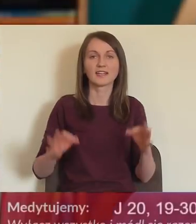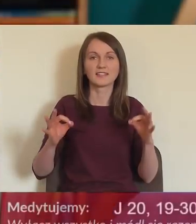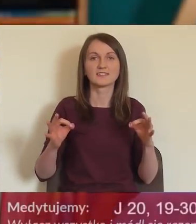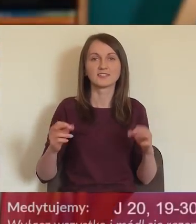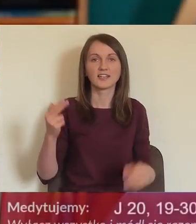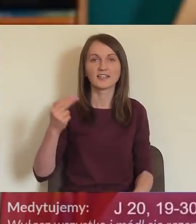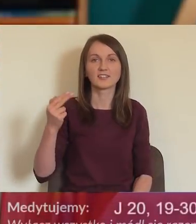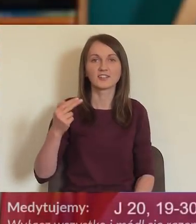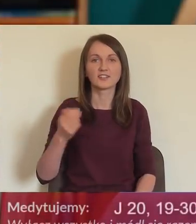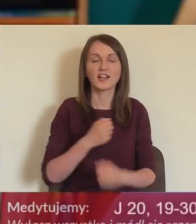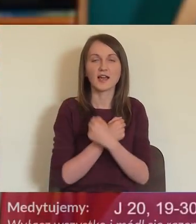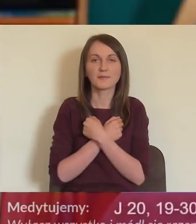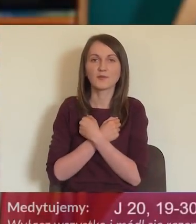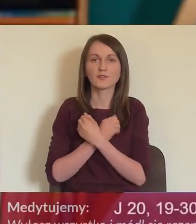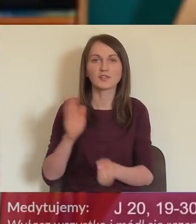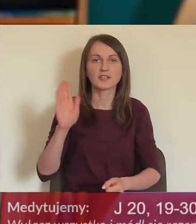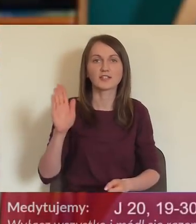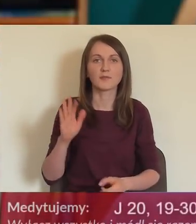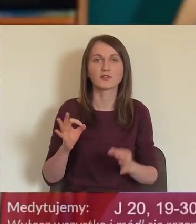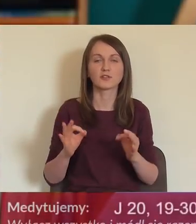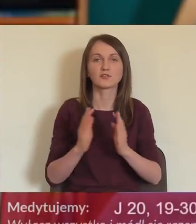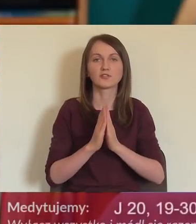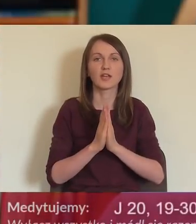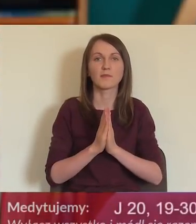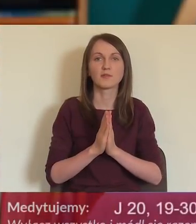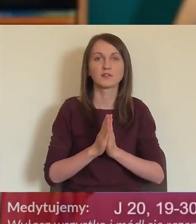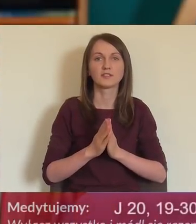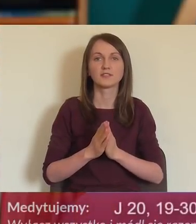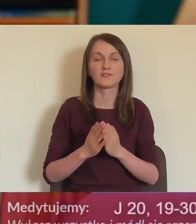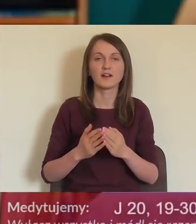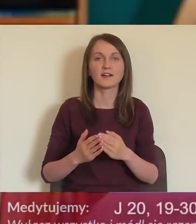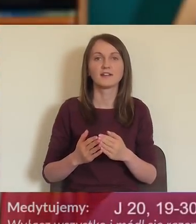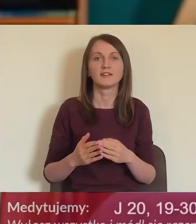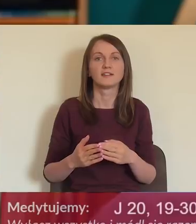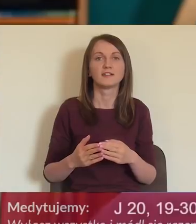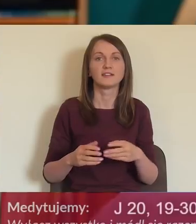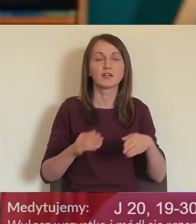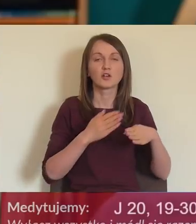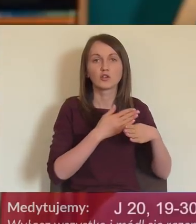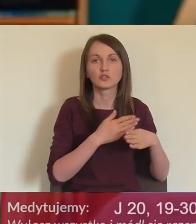Moi drodzy, dzisiaj mamy Niedzielę Miłosierdzia i dzisiaj medytacja będzie z Ewangelii wielkanocnej,